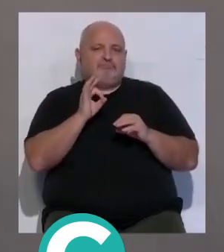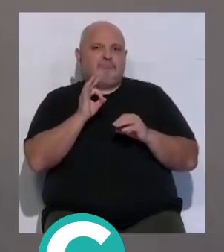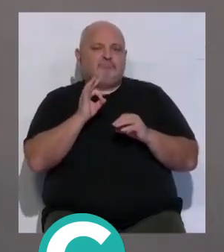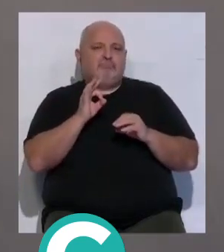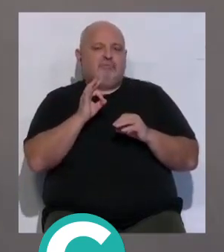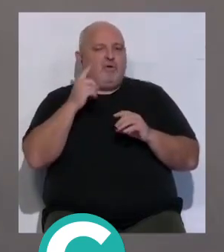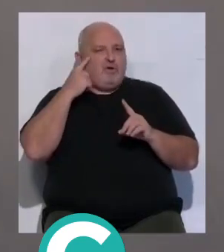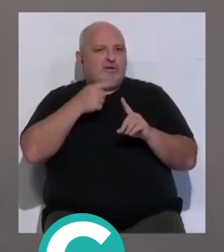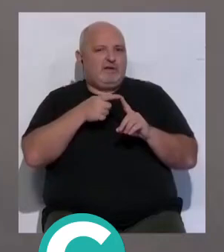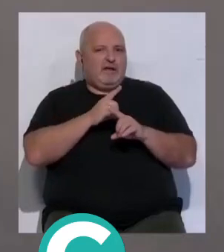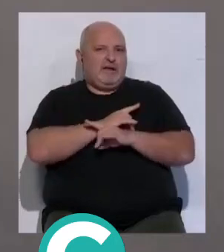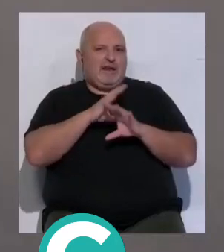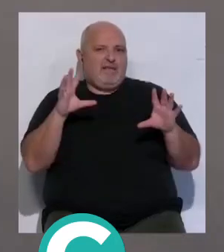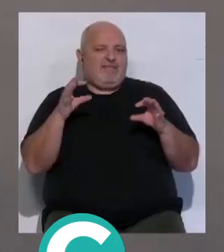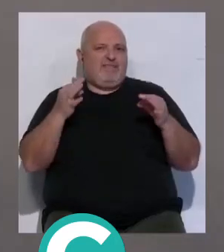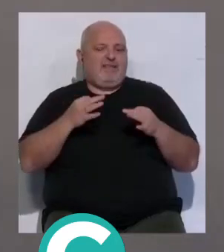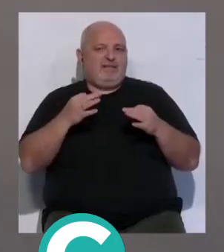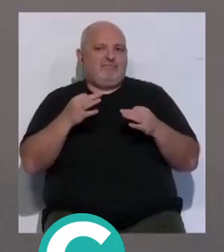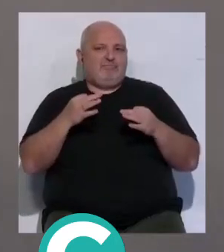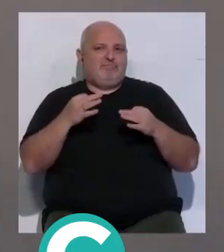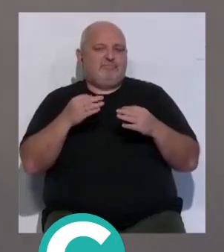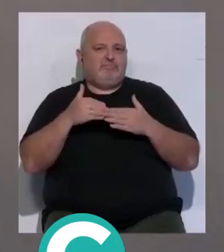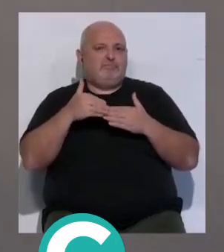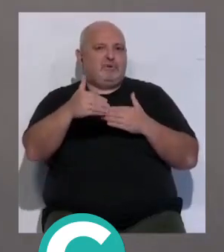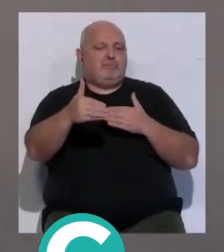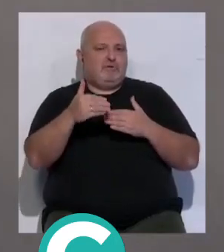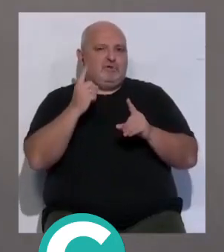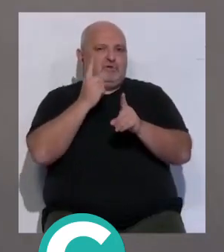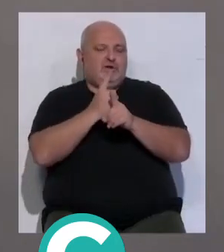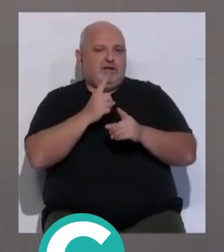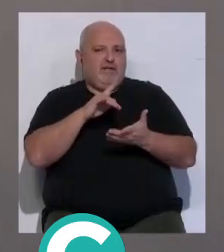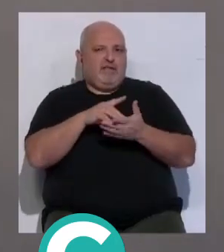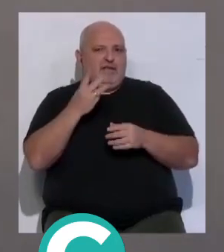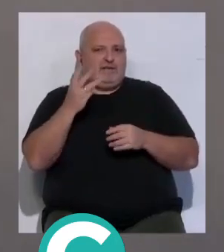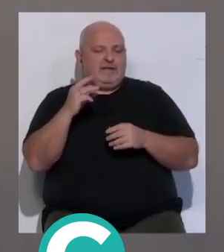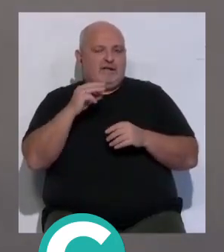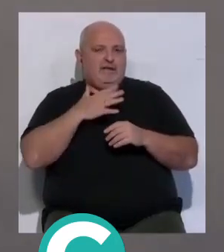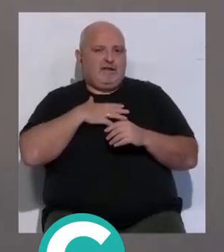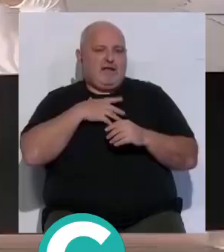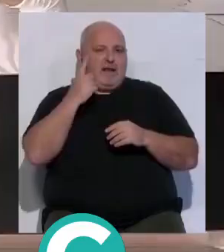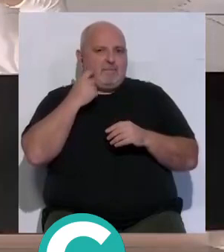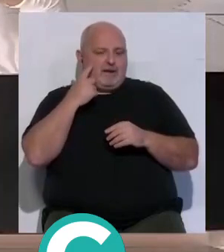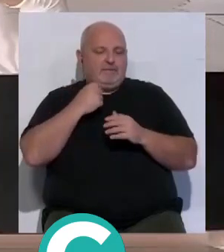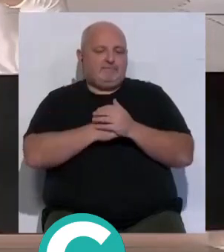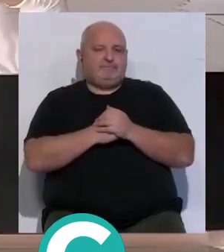con el objetivo claro del próximo rival del día 30 que es la unión deportiva Almería llegué al equipo